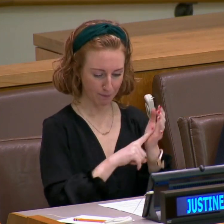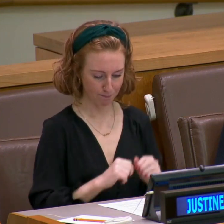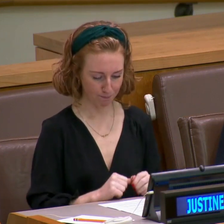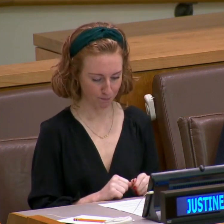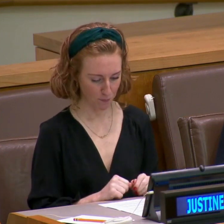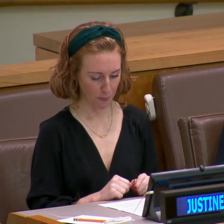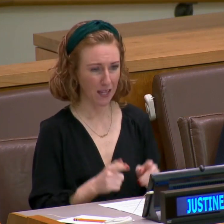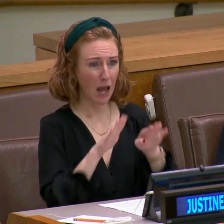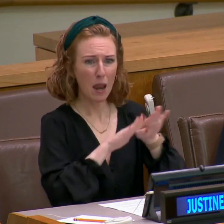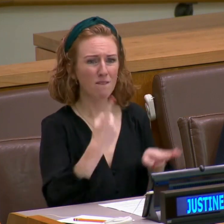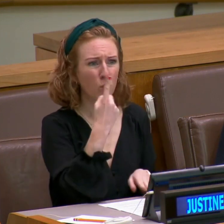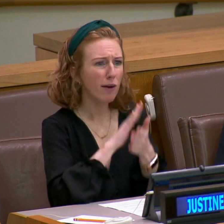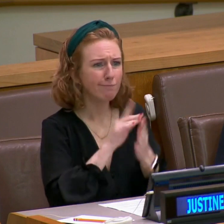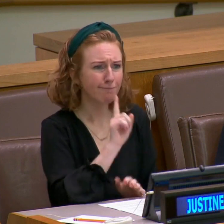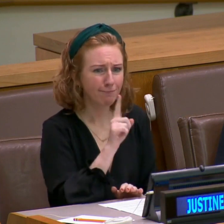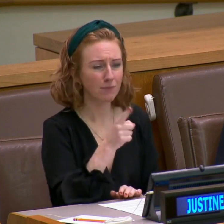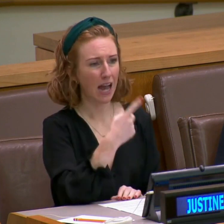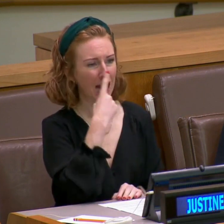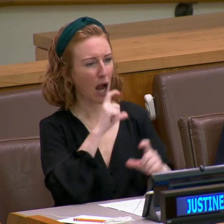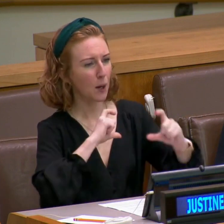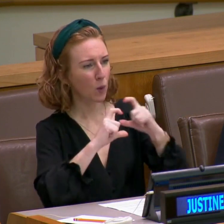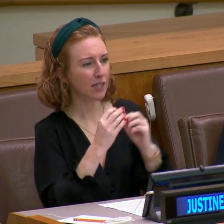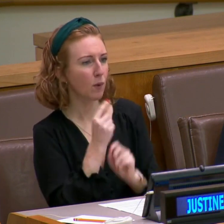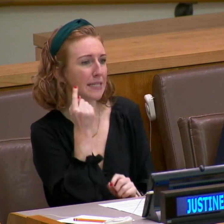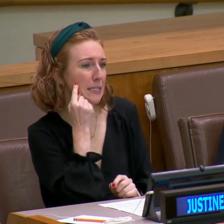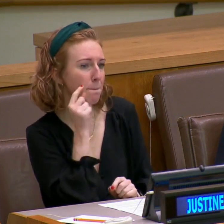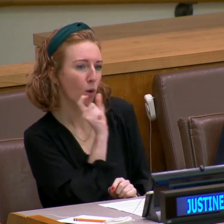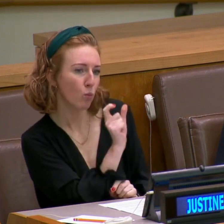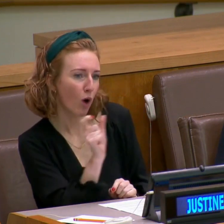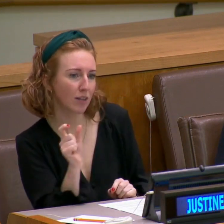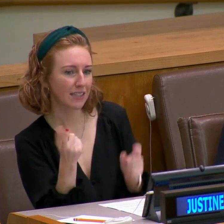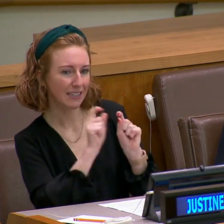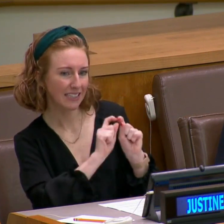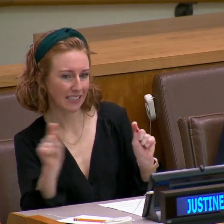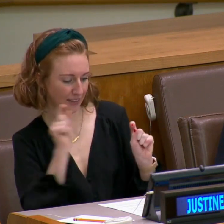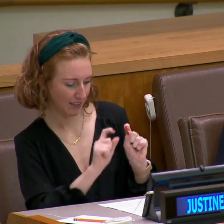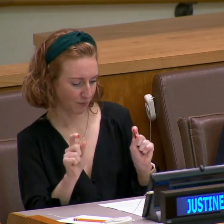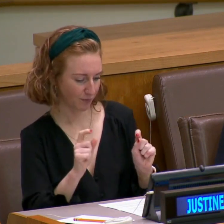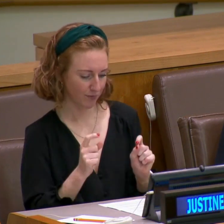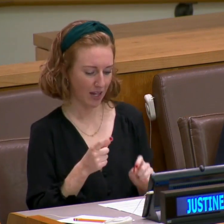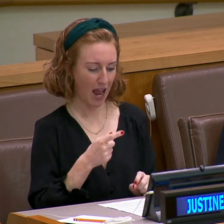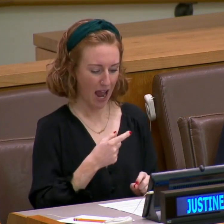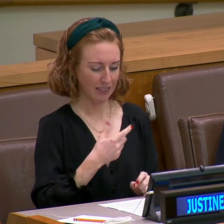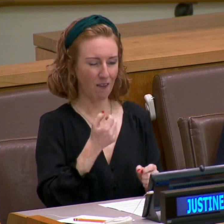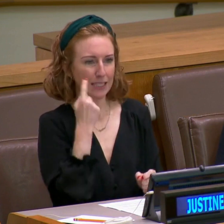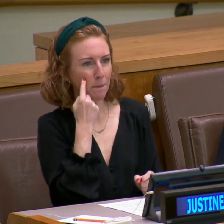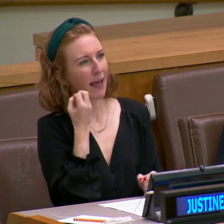En el nivel 1 solo es posible tener conversaciones cotidianas con palabras y frases simples